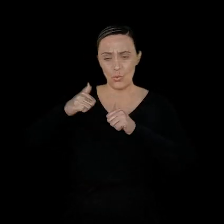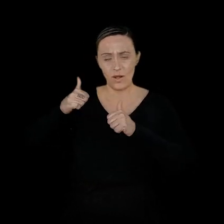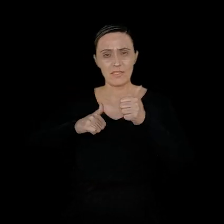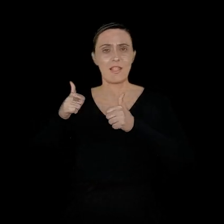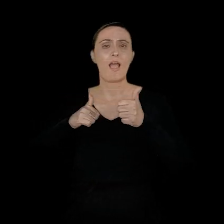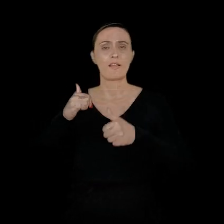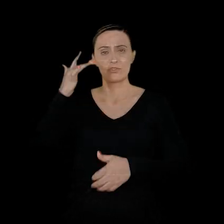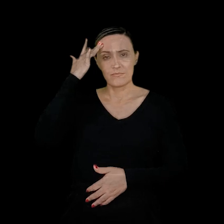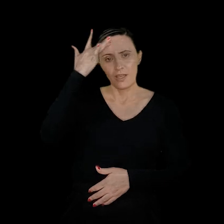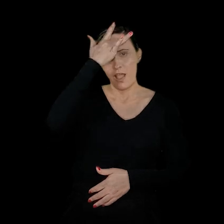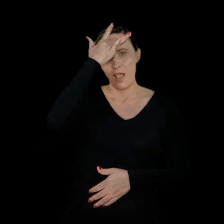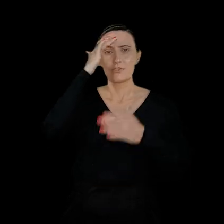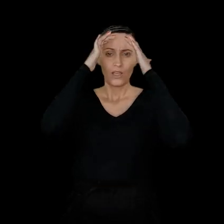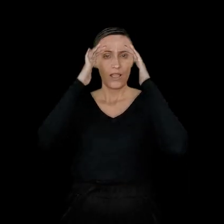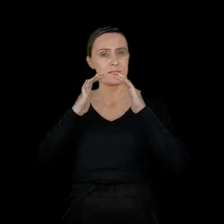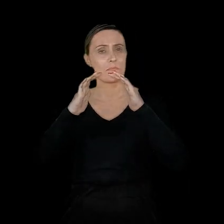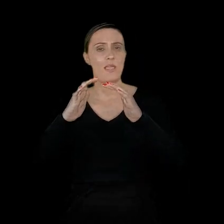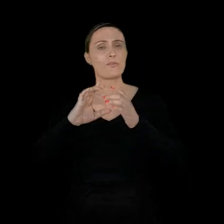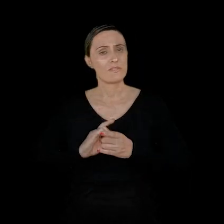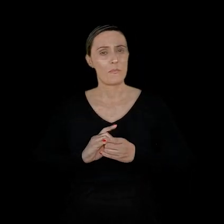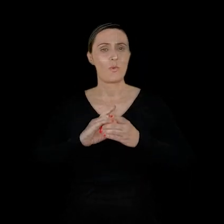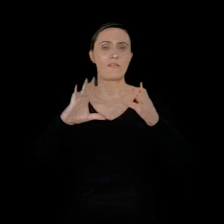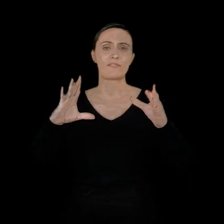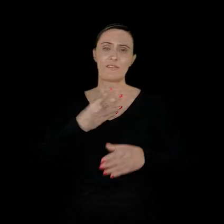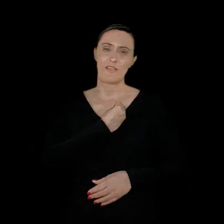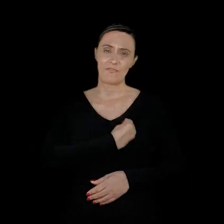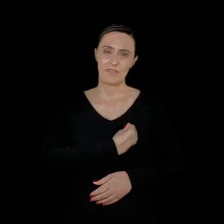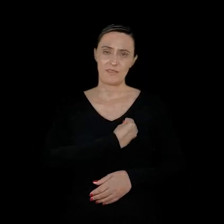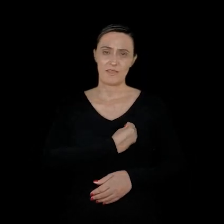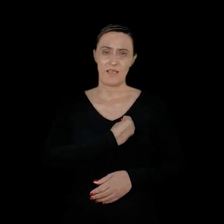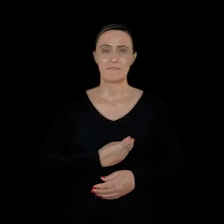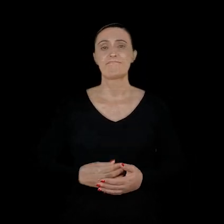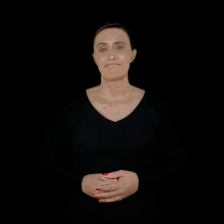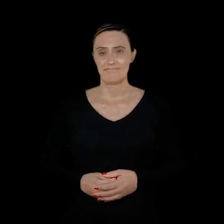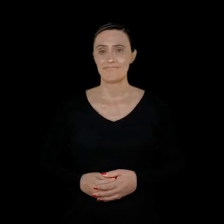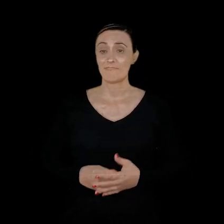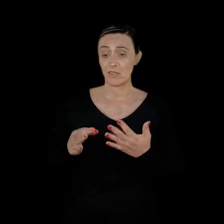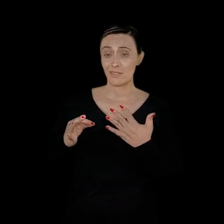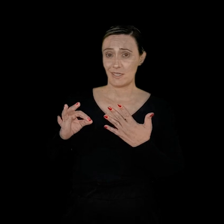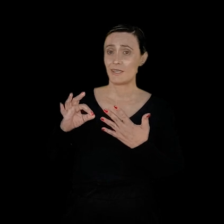respeito, democracia, liberdade, vida. Pelo menos isso.